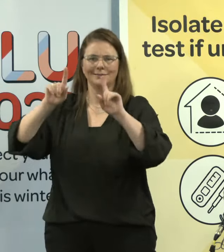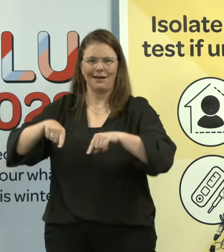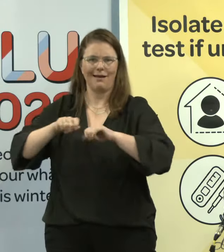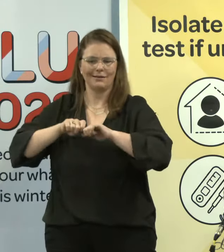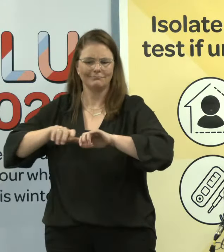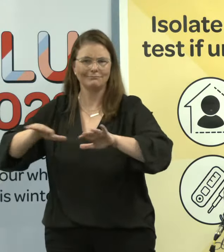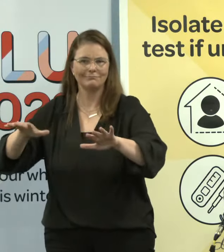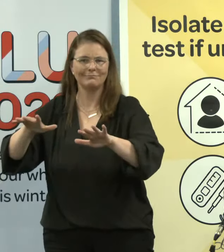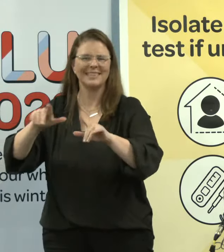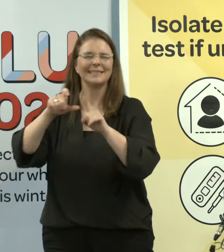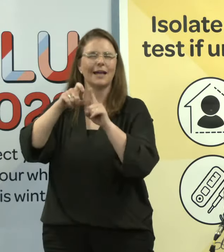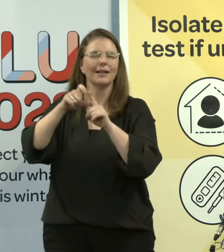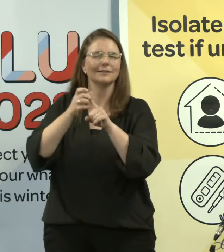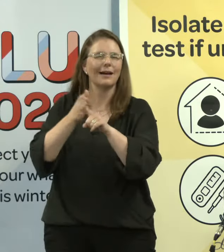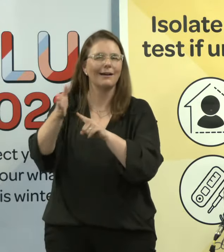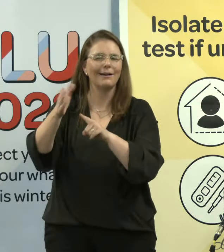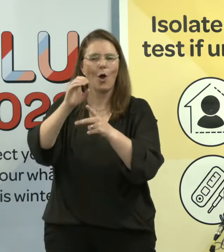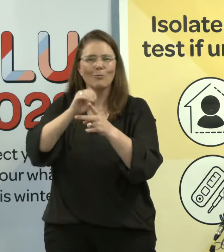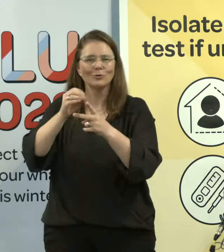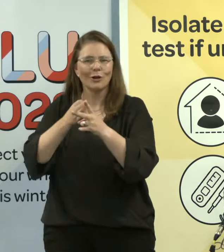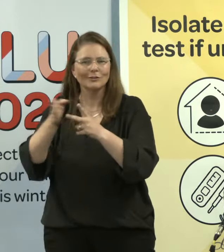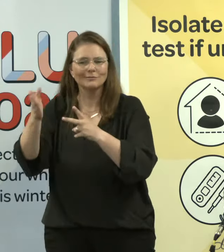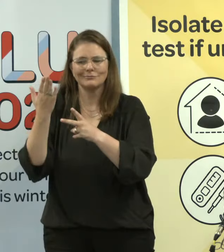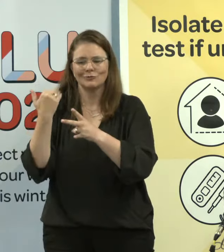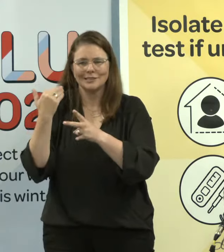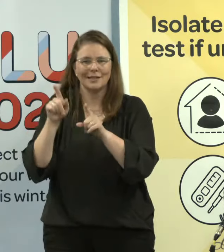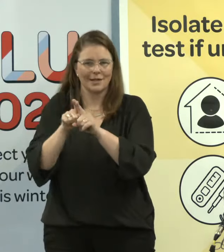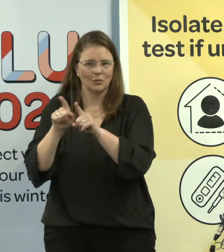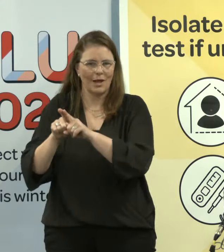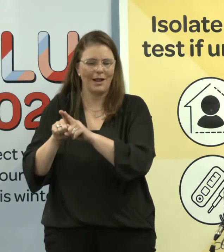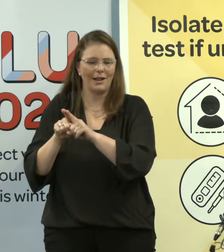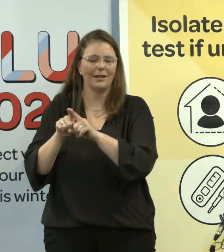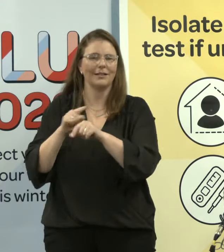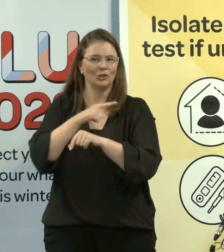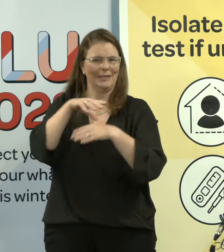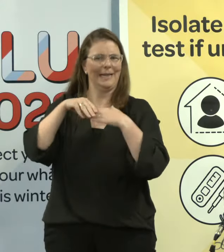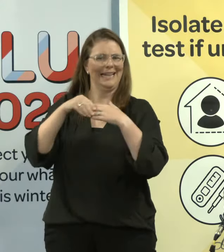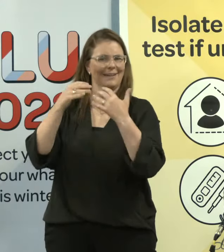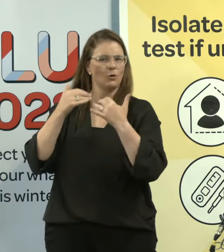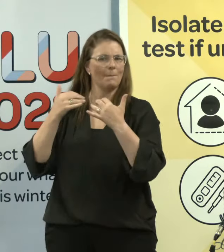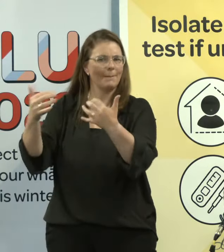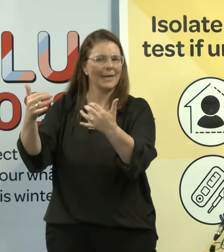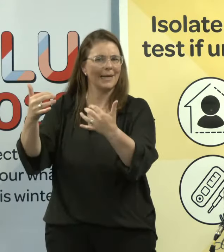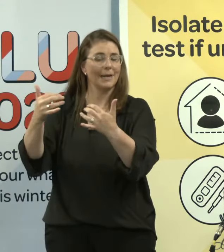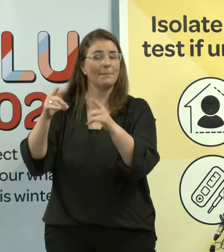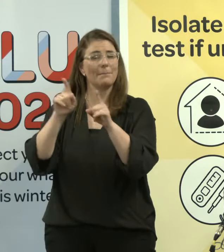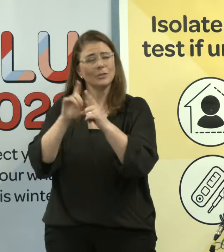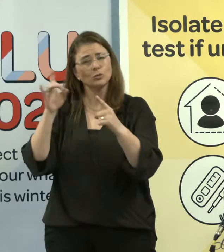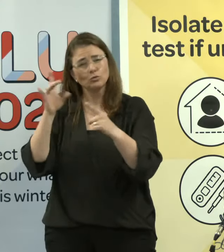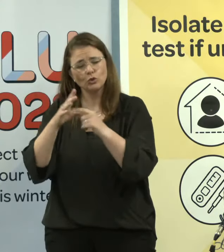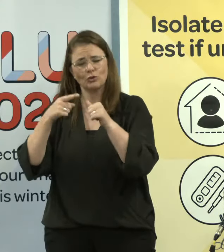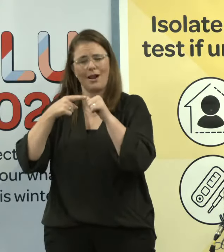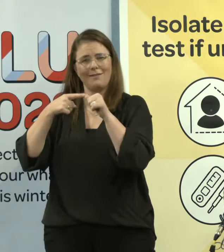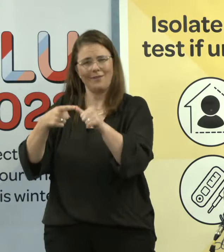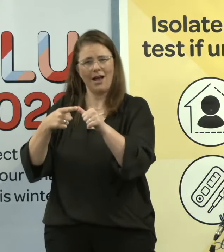koa i roto i nga tau e rua kua taha ake nei, i reira kua uru ki